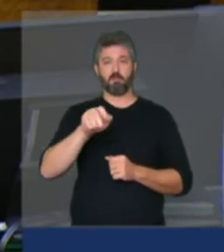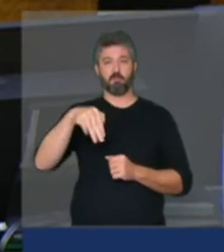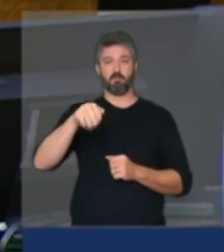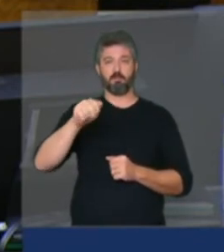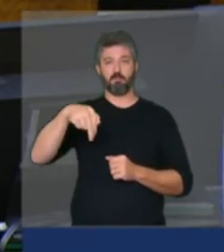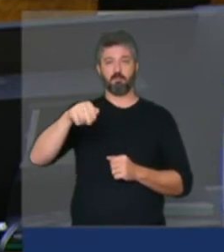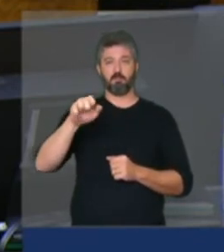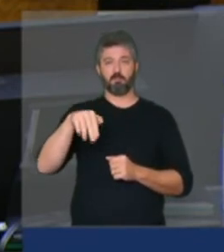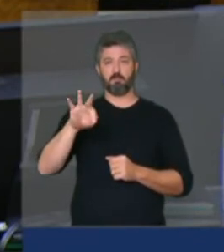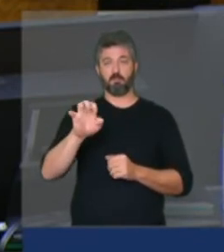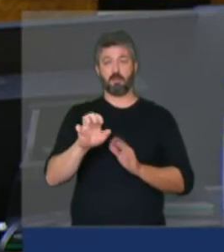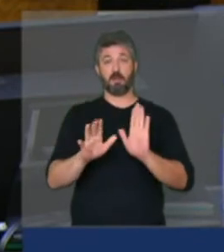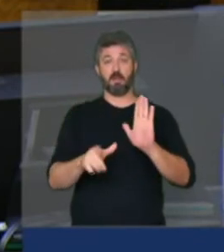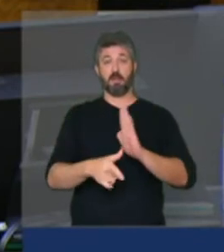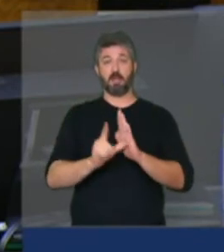CHICO D ANGELO DO RIO DE